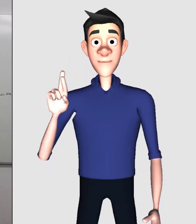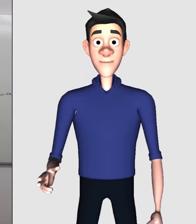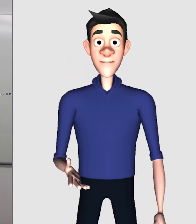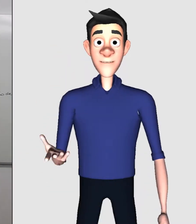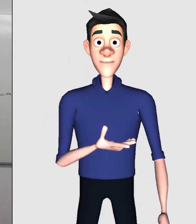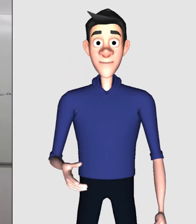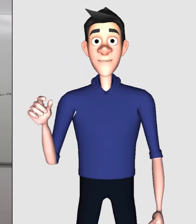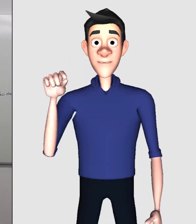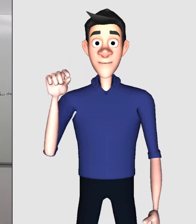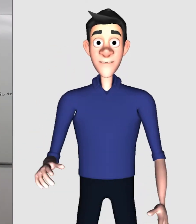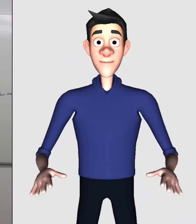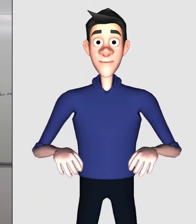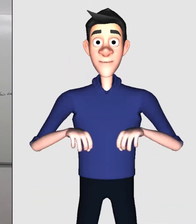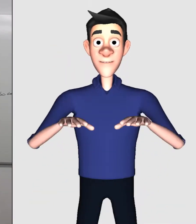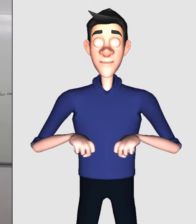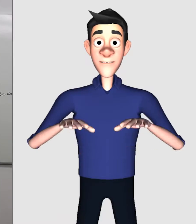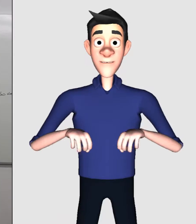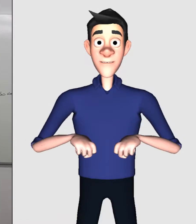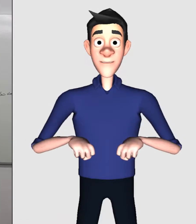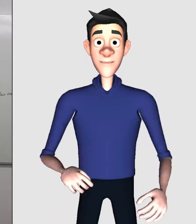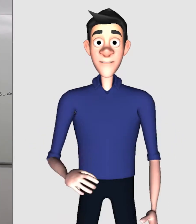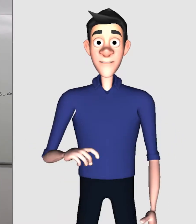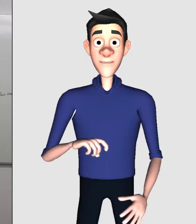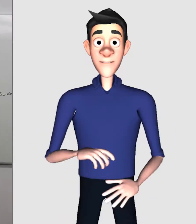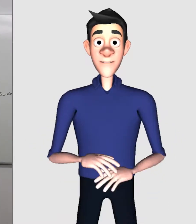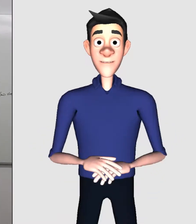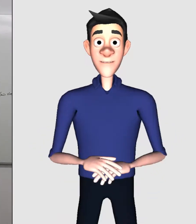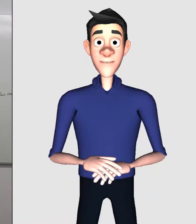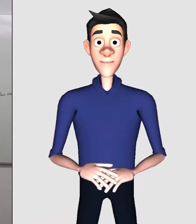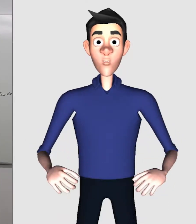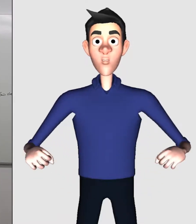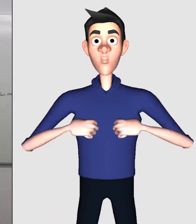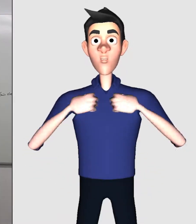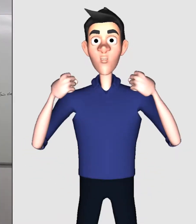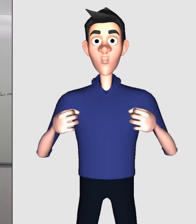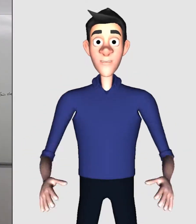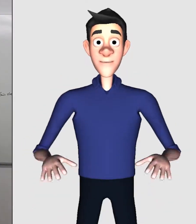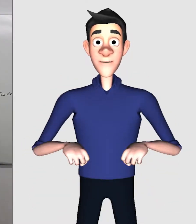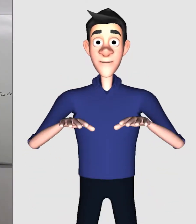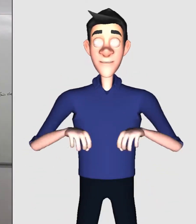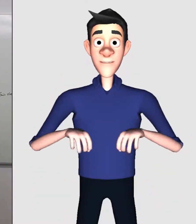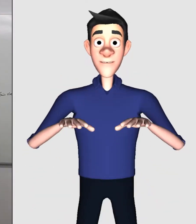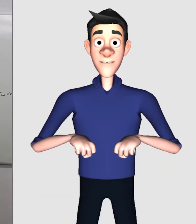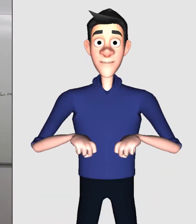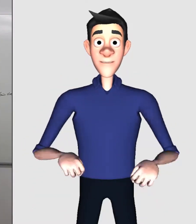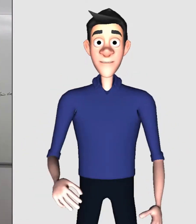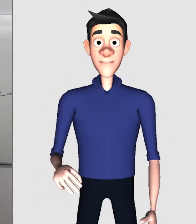No início só tratando a massa Agora já sabemos: